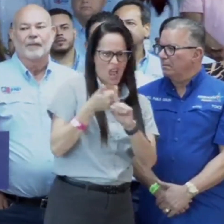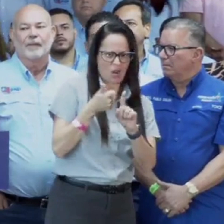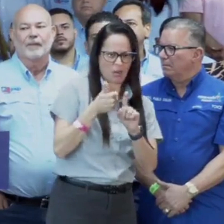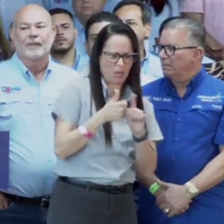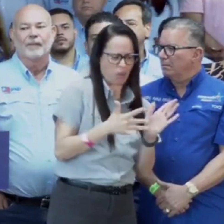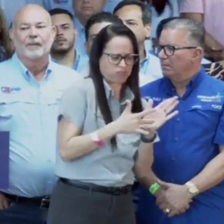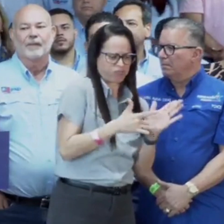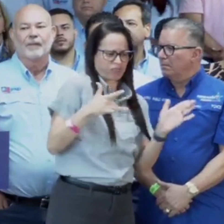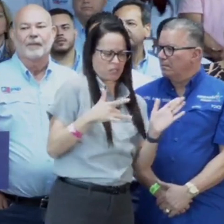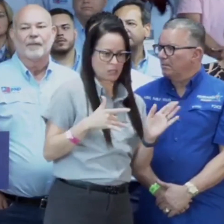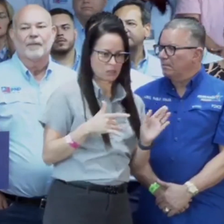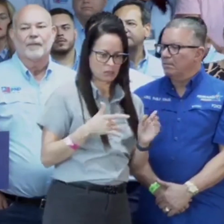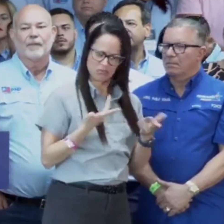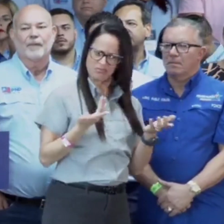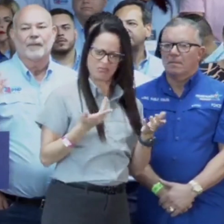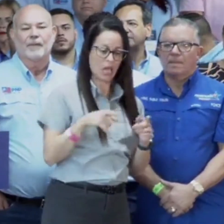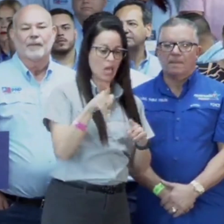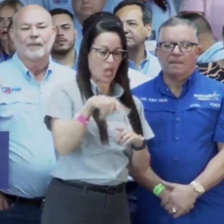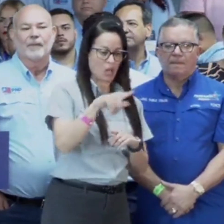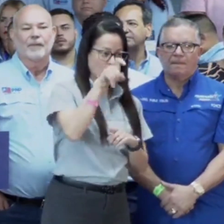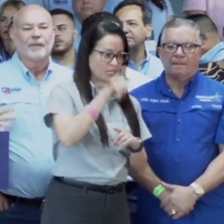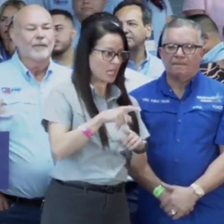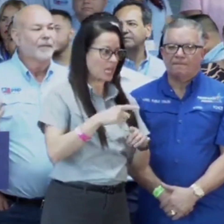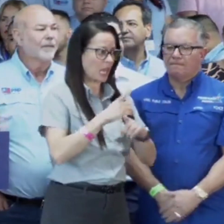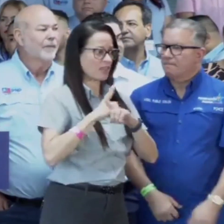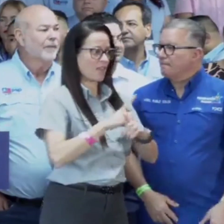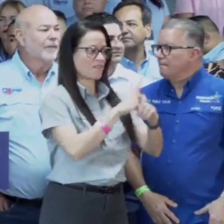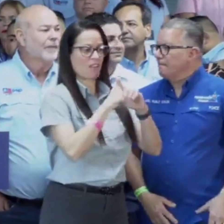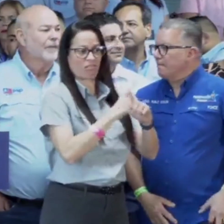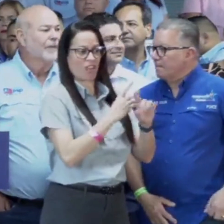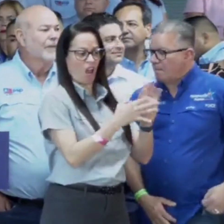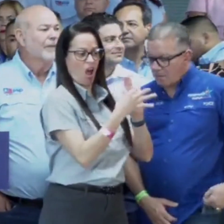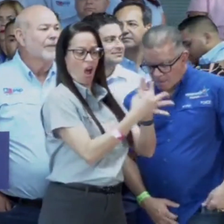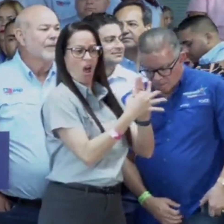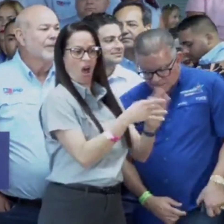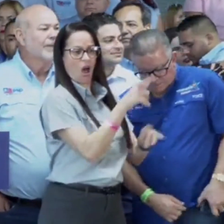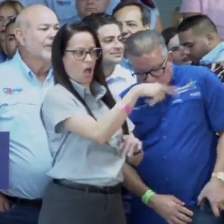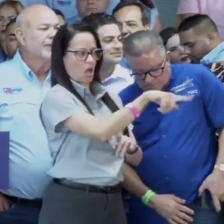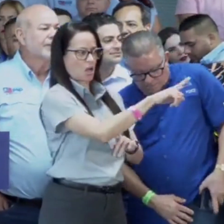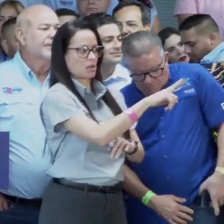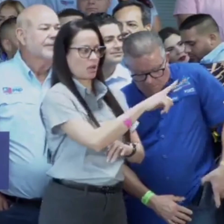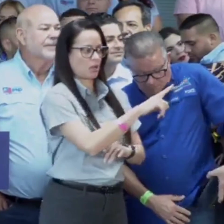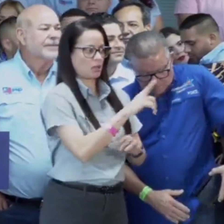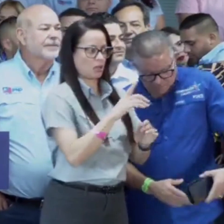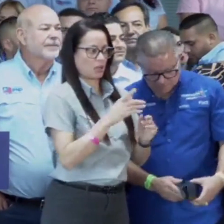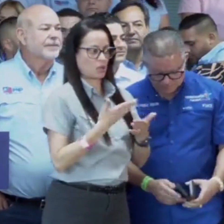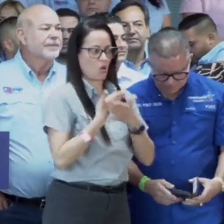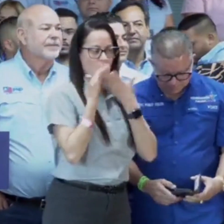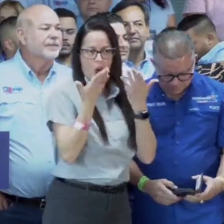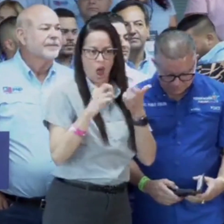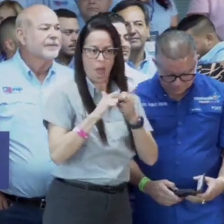amigos yo no tengo problema que diga que son sus amigo y el pueblo sabe acá tenerse pero el tratar